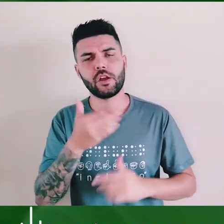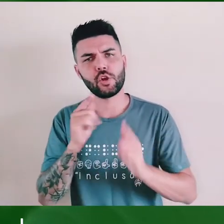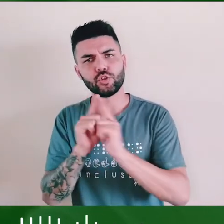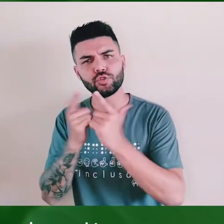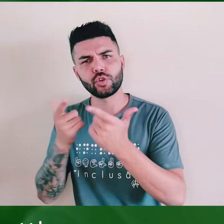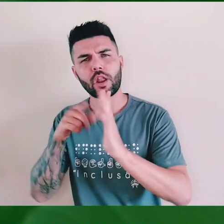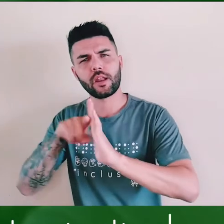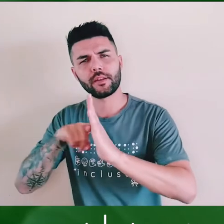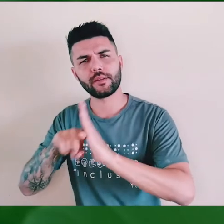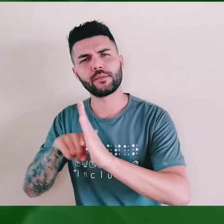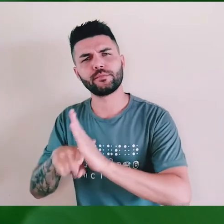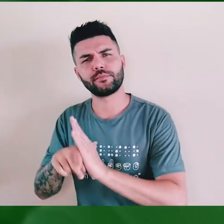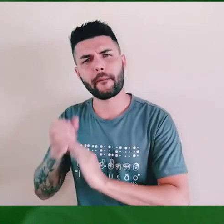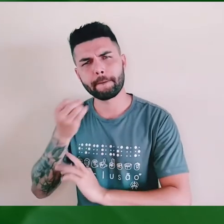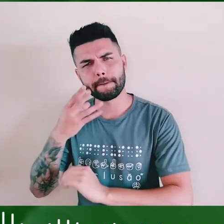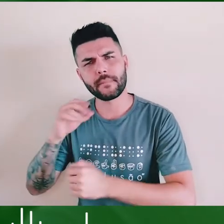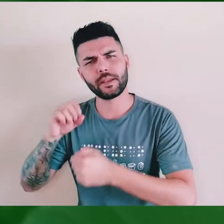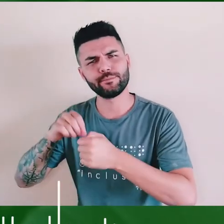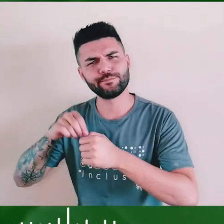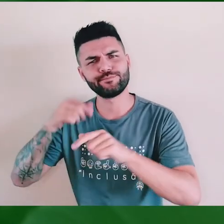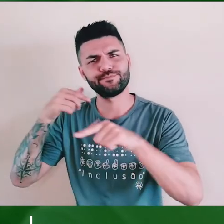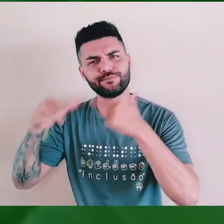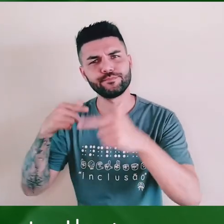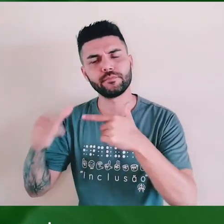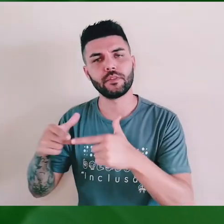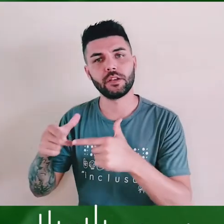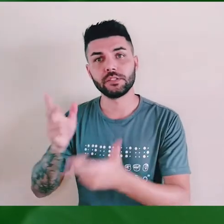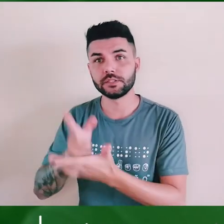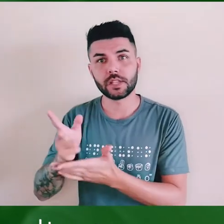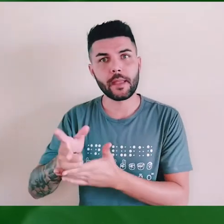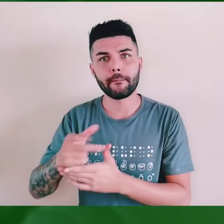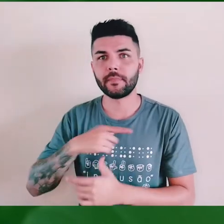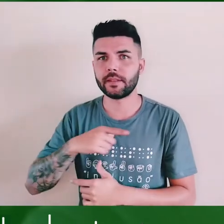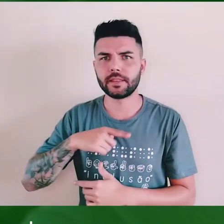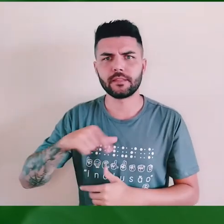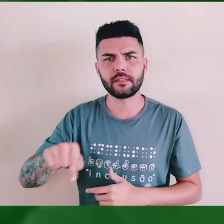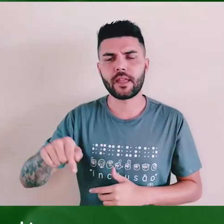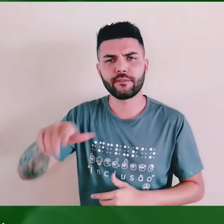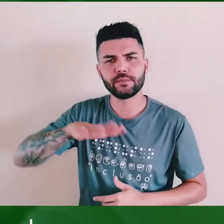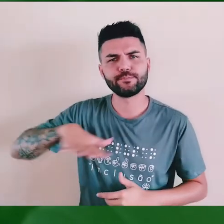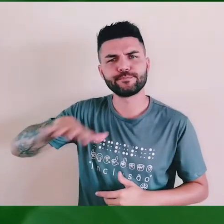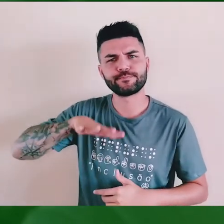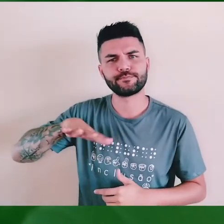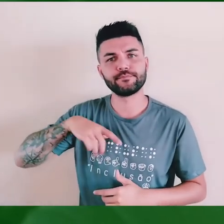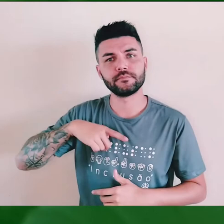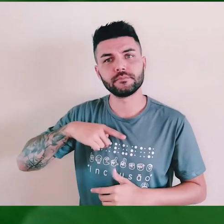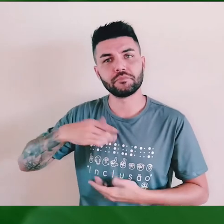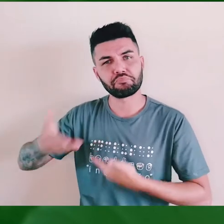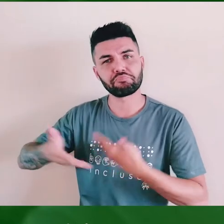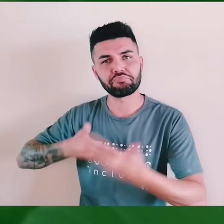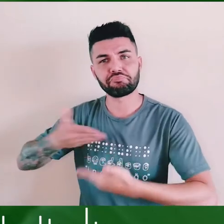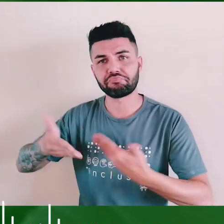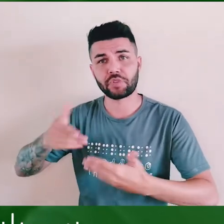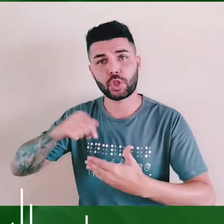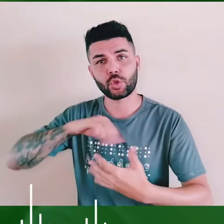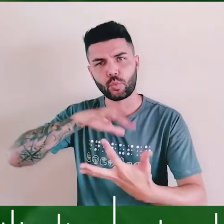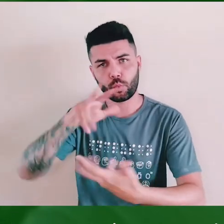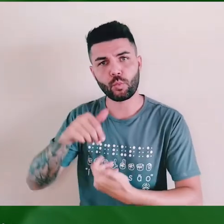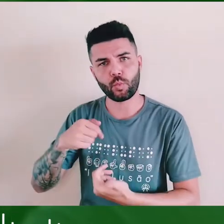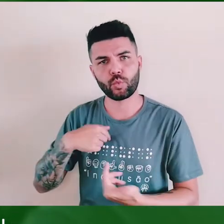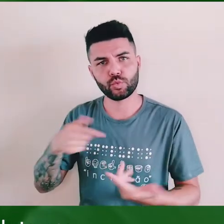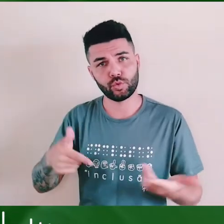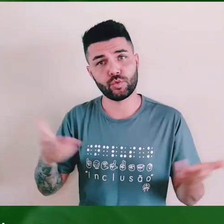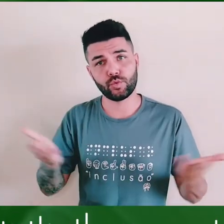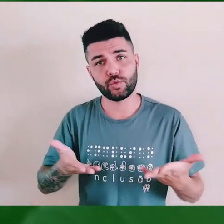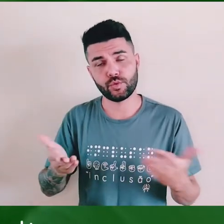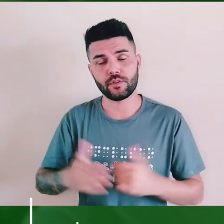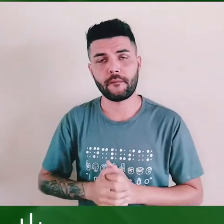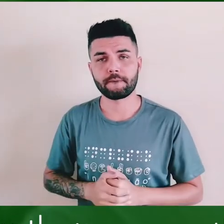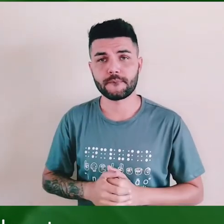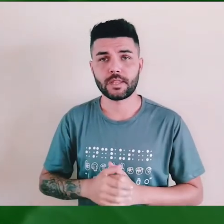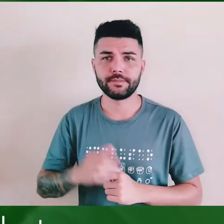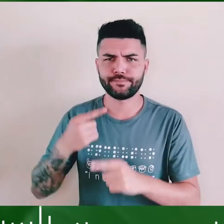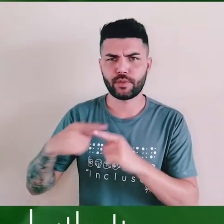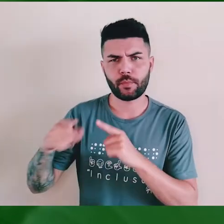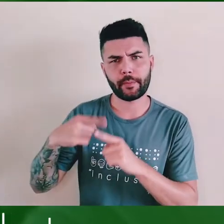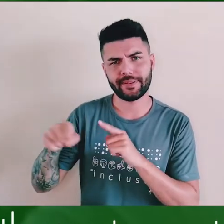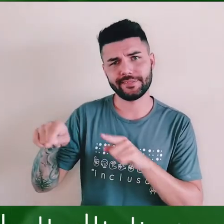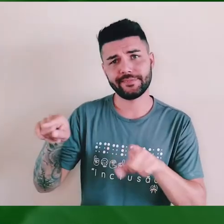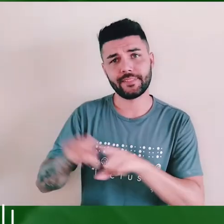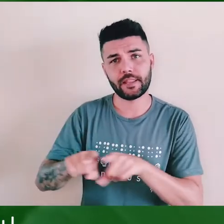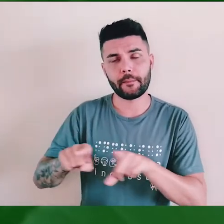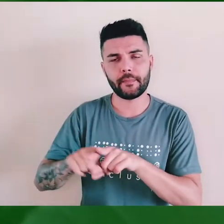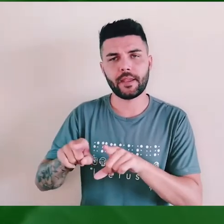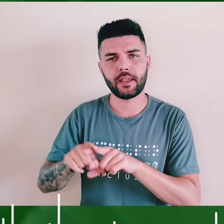nunca teve tanto espaço quanto nesse momento. Gabriel:Outra problemática que tem sido enfrentada